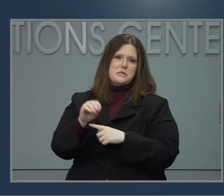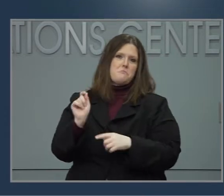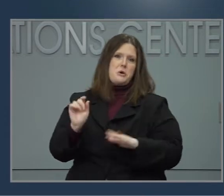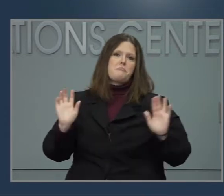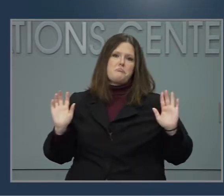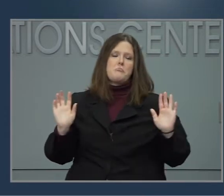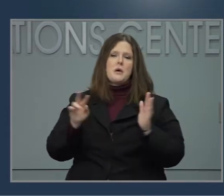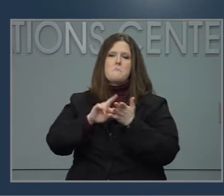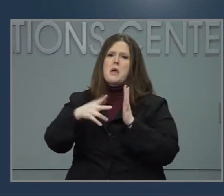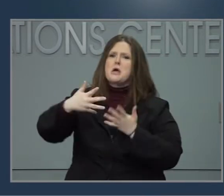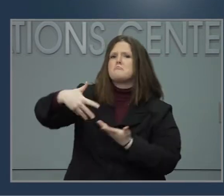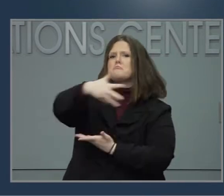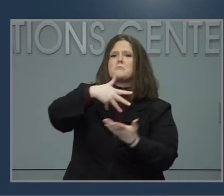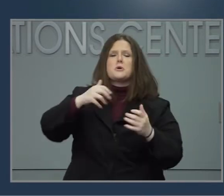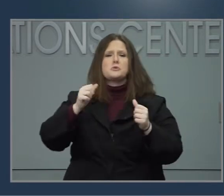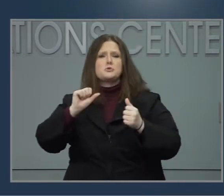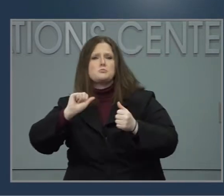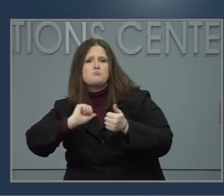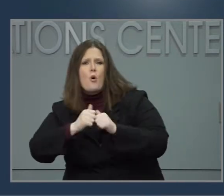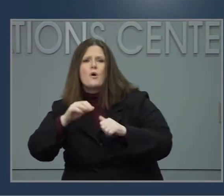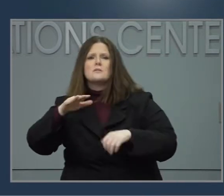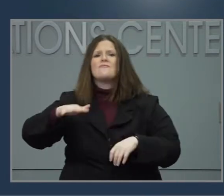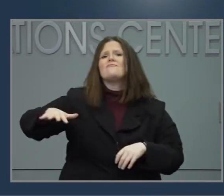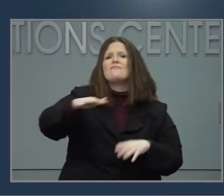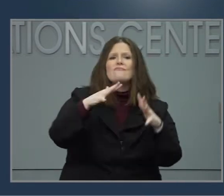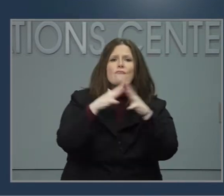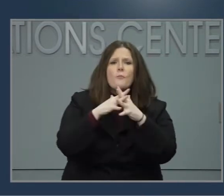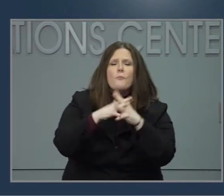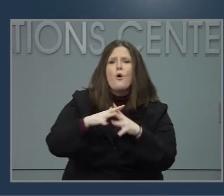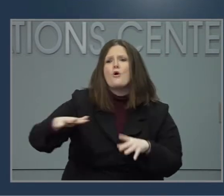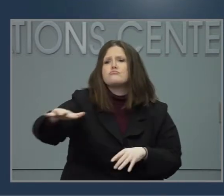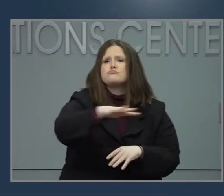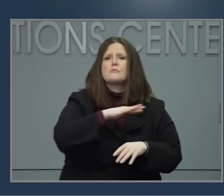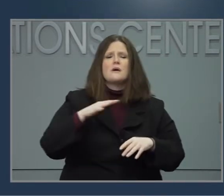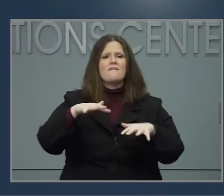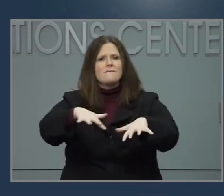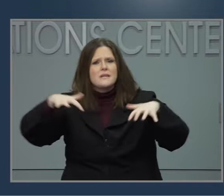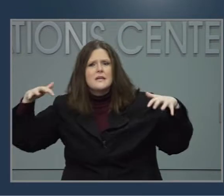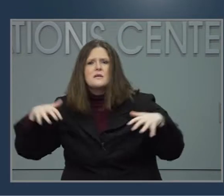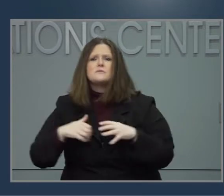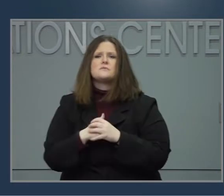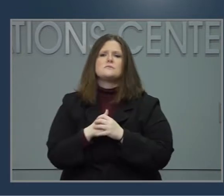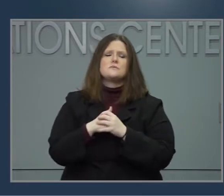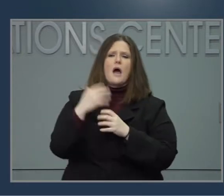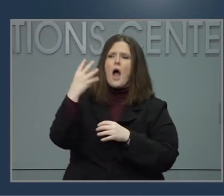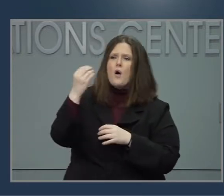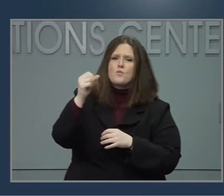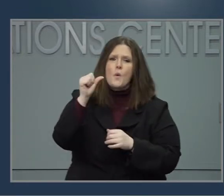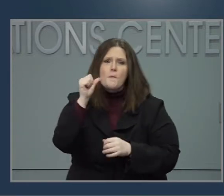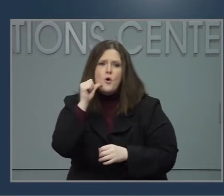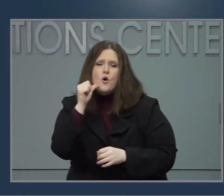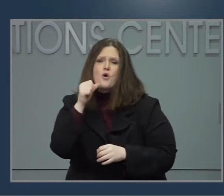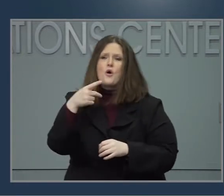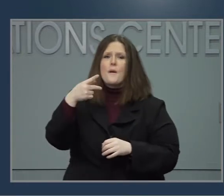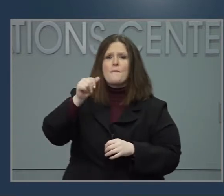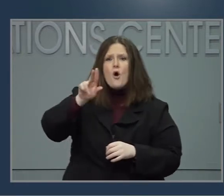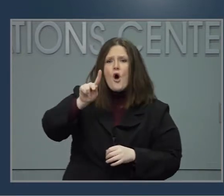Esto incluye Campos y recintos deportivos, estadios, bares, al aire libre, parques de entretenimiento.